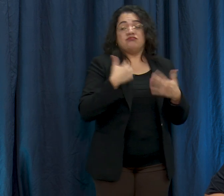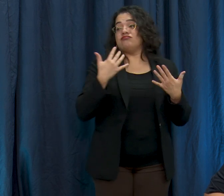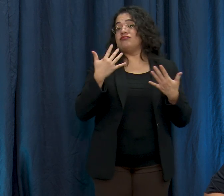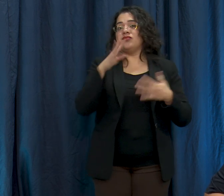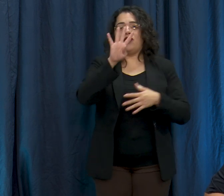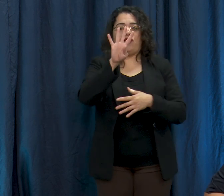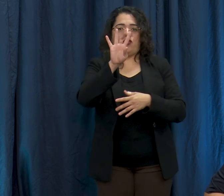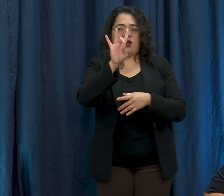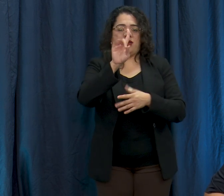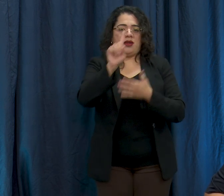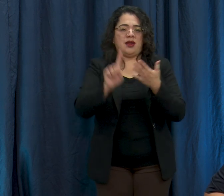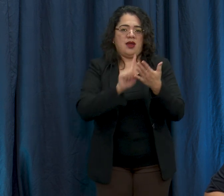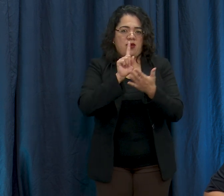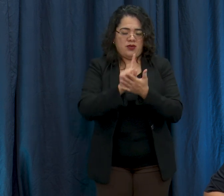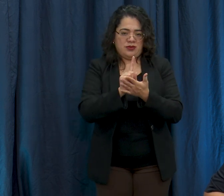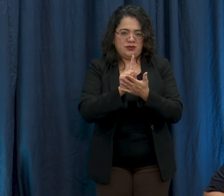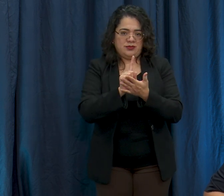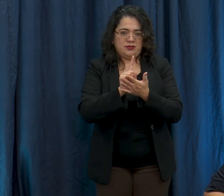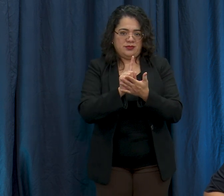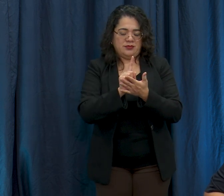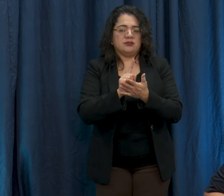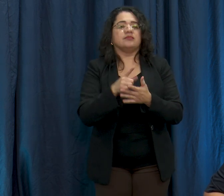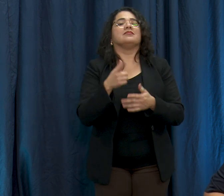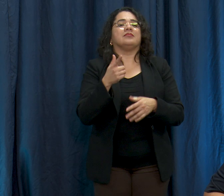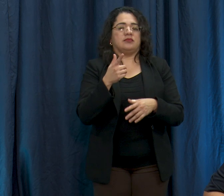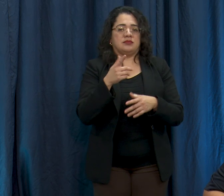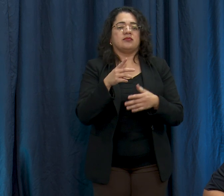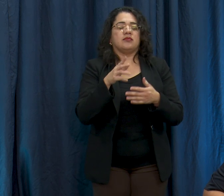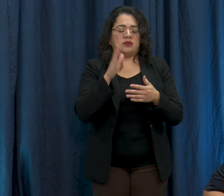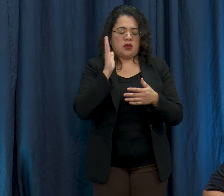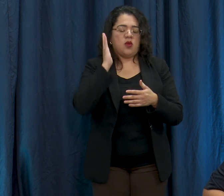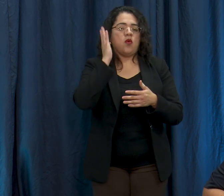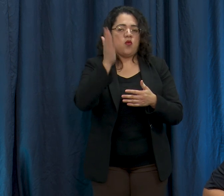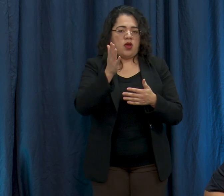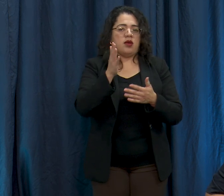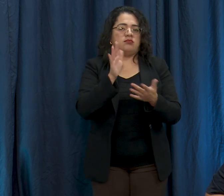comunicación con ustedes no mas tengan los resultados de laboratorio en long